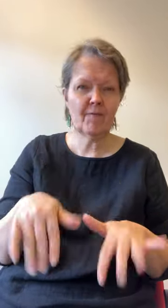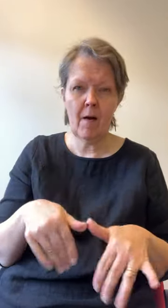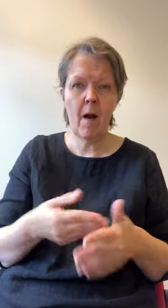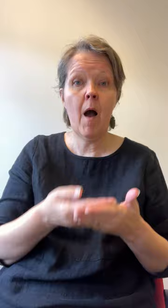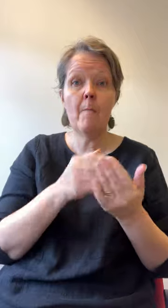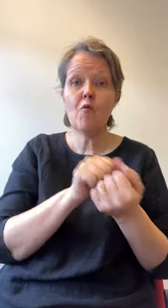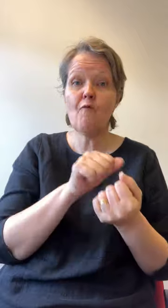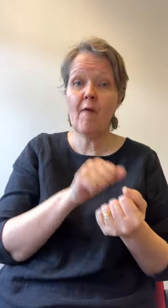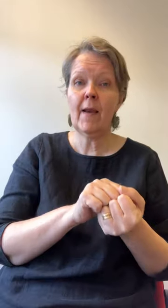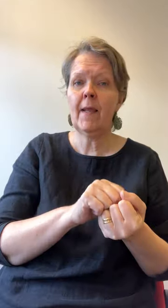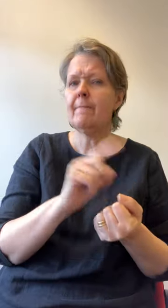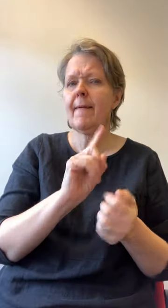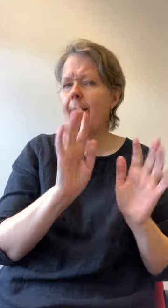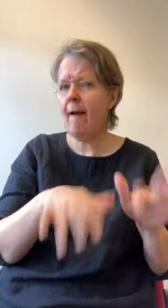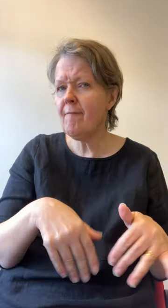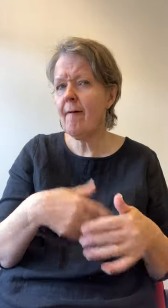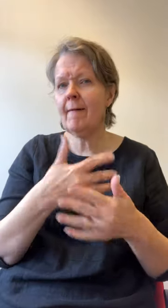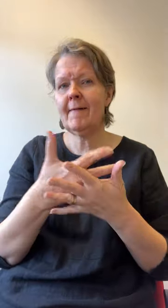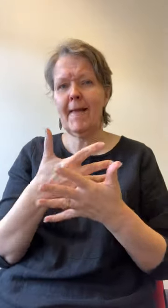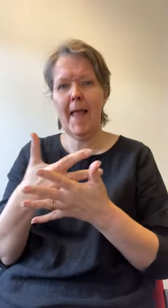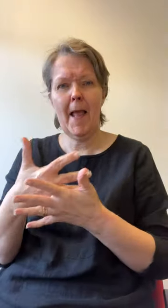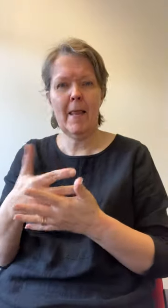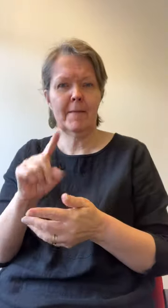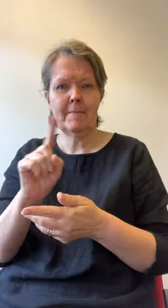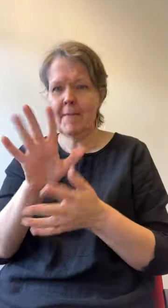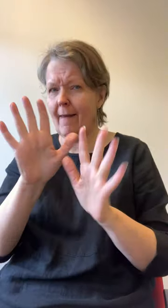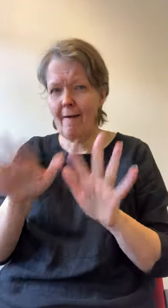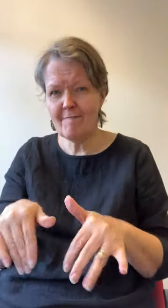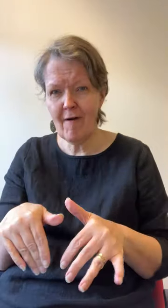Apuvälineen ja kielen käytöllä ei myöskään ole merkitystä, -